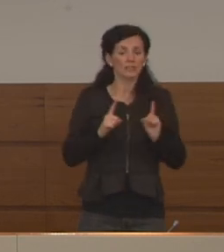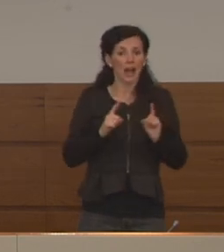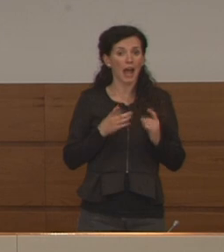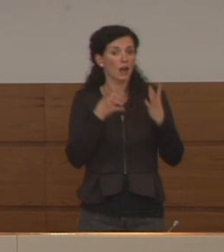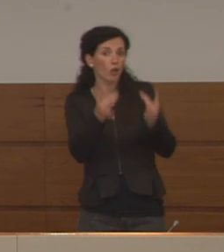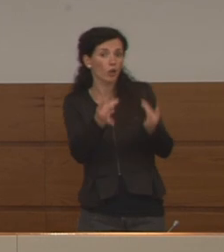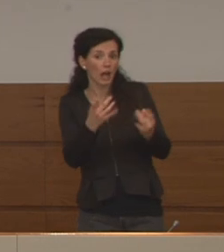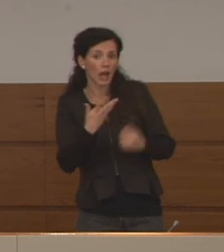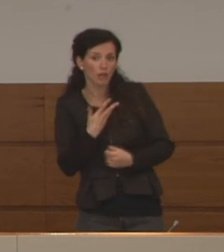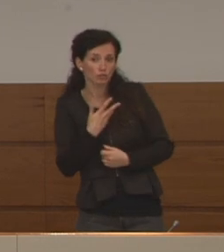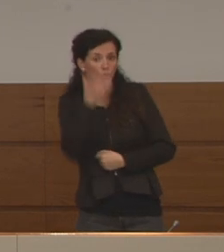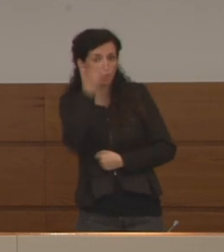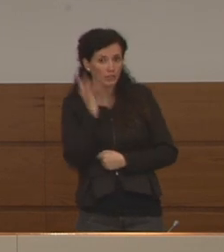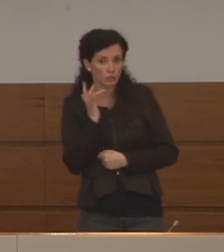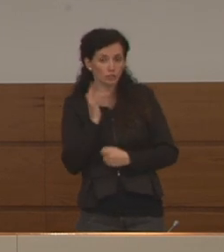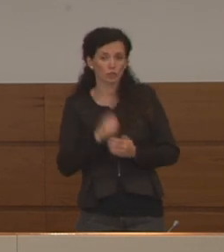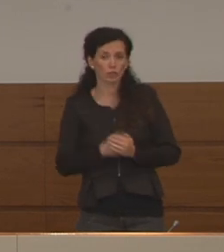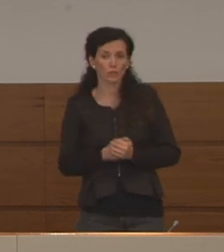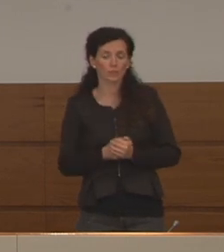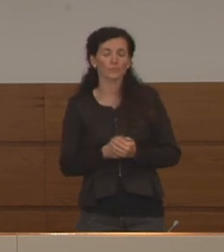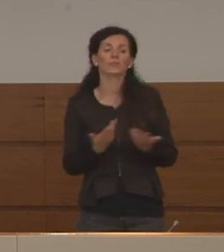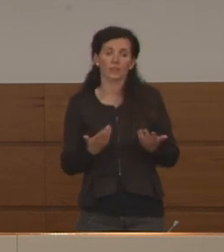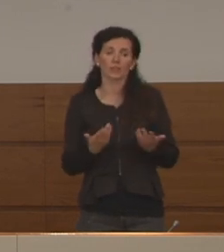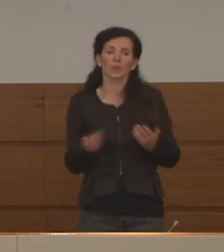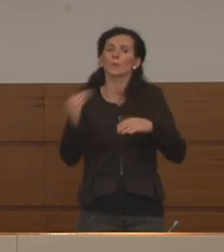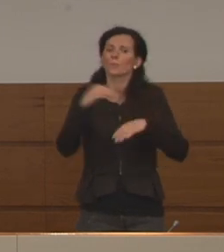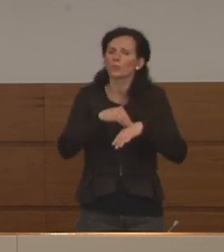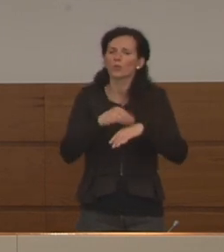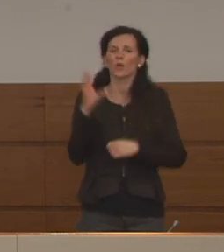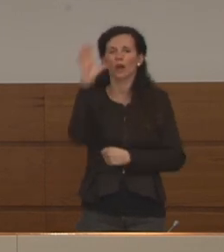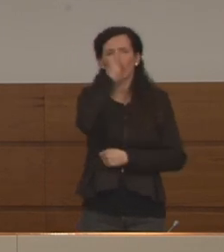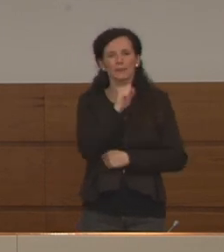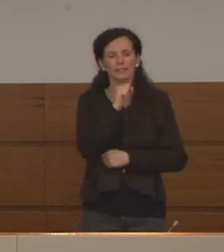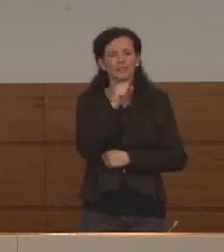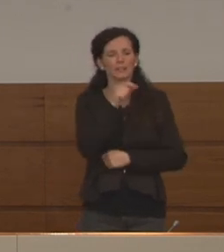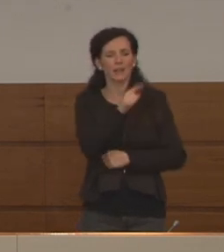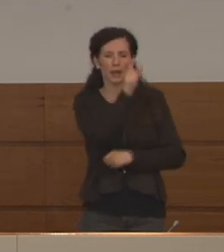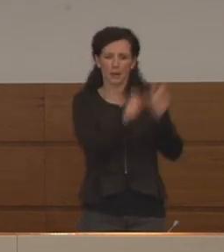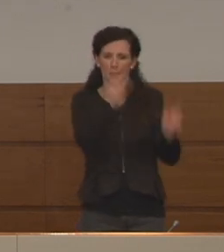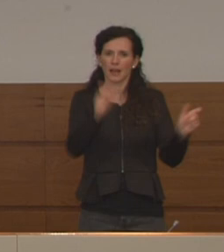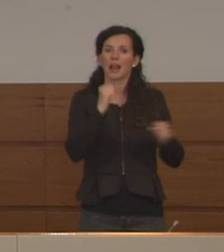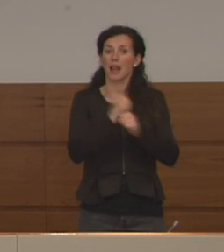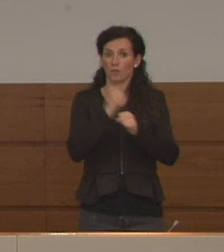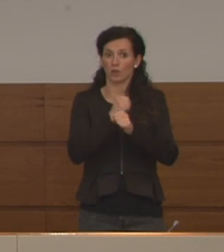e evidentemente comprendere pure quale è l'esposizione al rischio esterna al